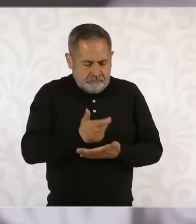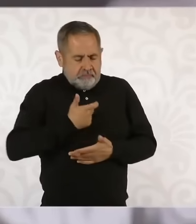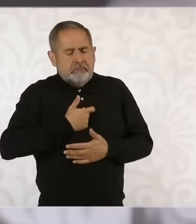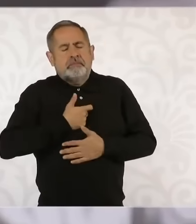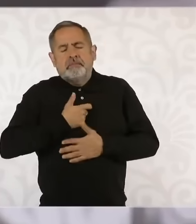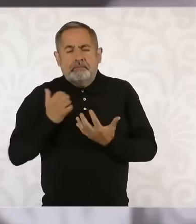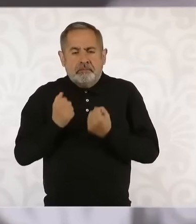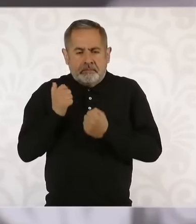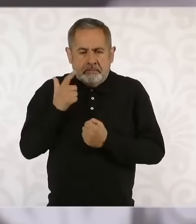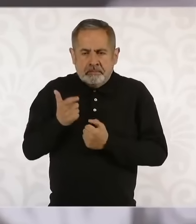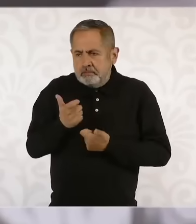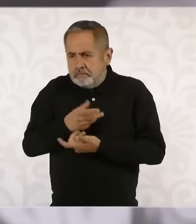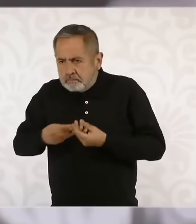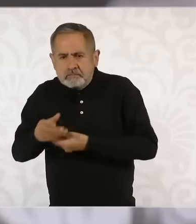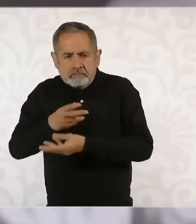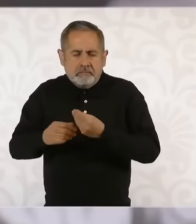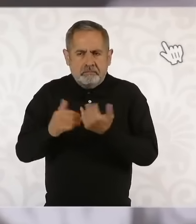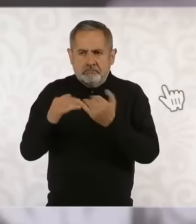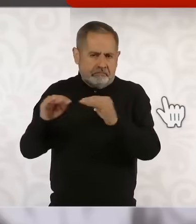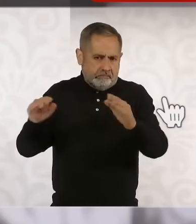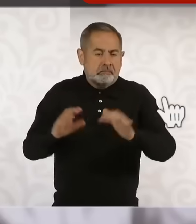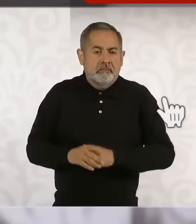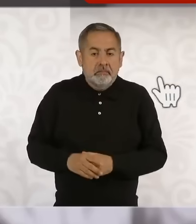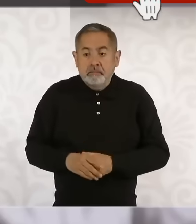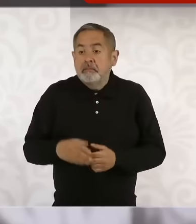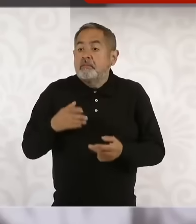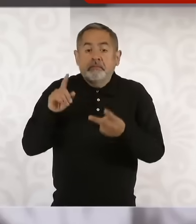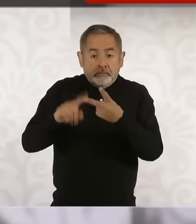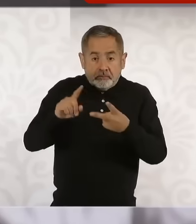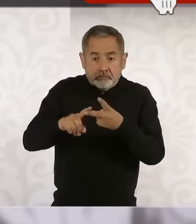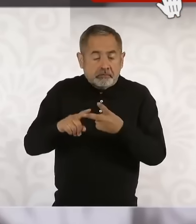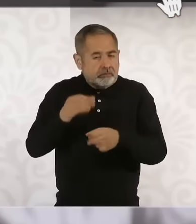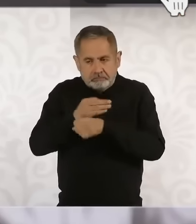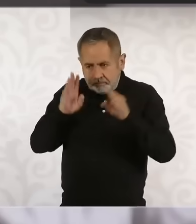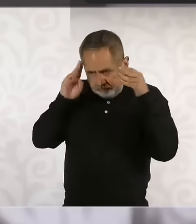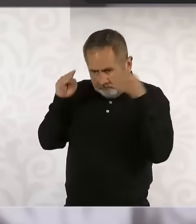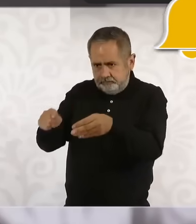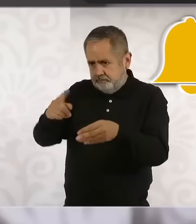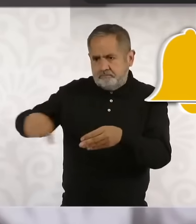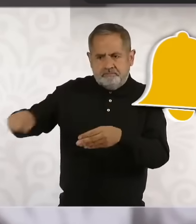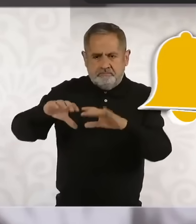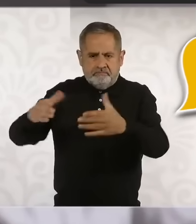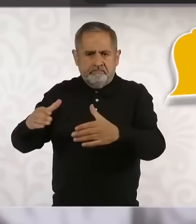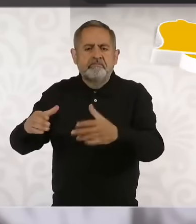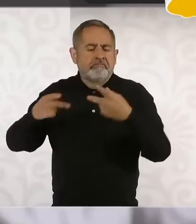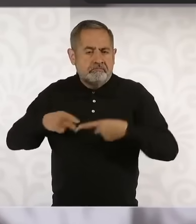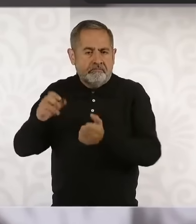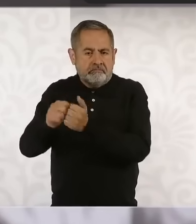segundo lugar y no menos importante, hoy son parte de la agenda nacional porque eso sucedió hace 7